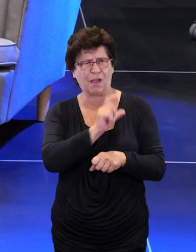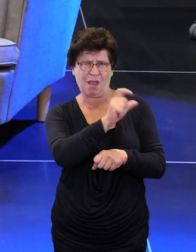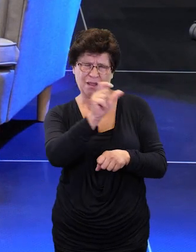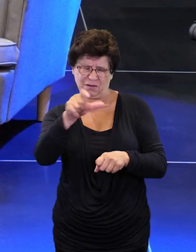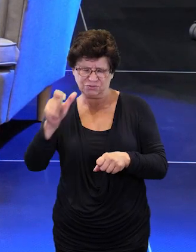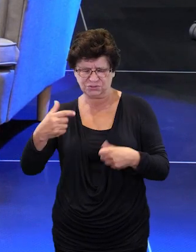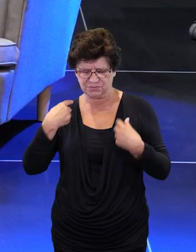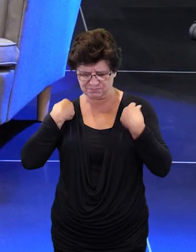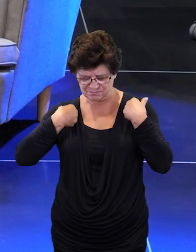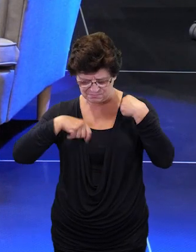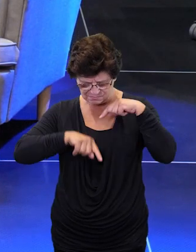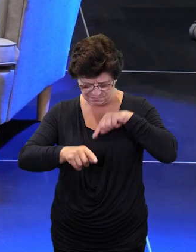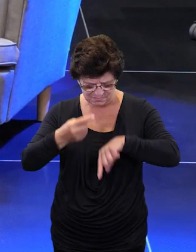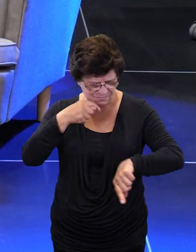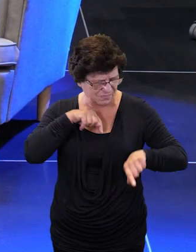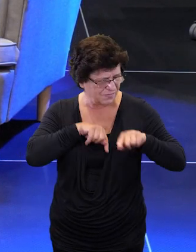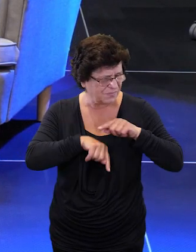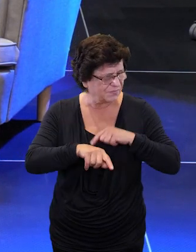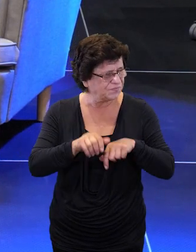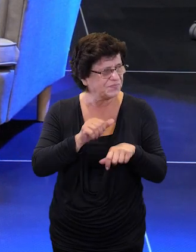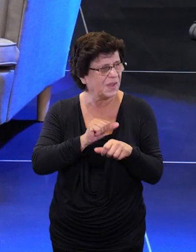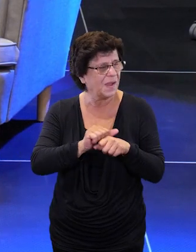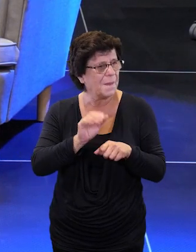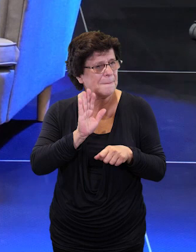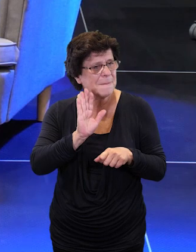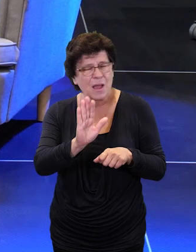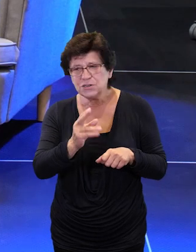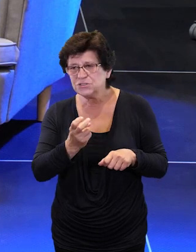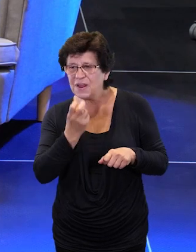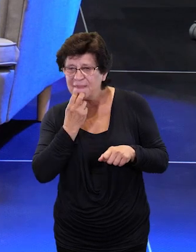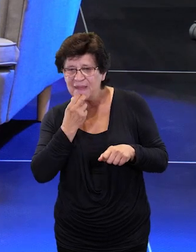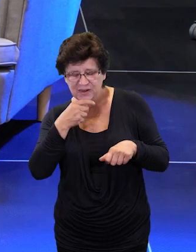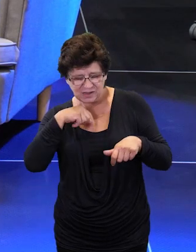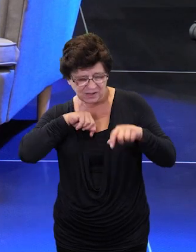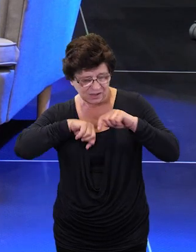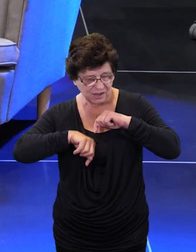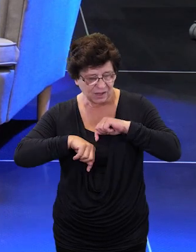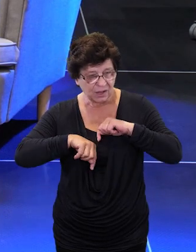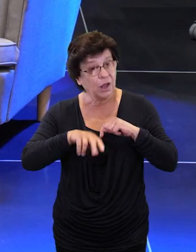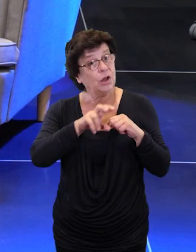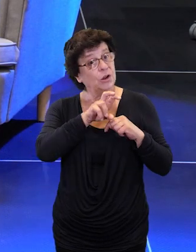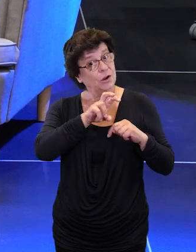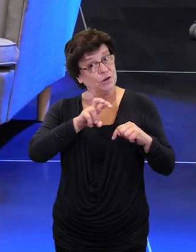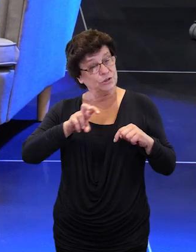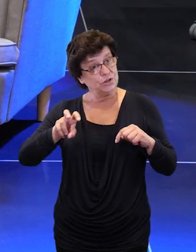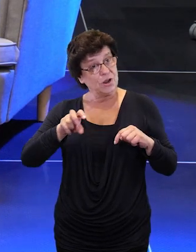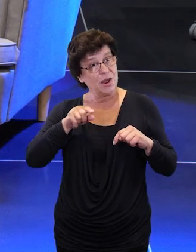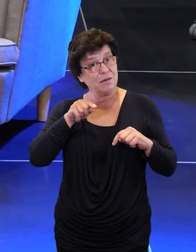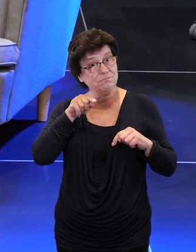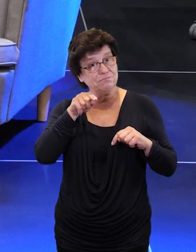że jeśli jest ta energia, czy ona też trafi do każdego.